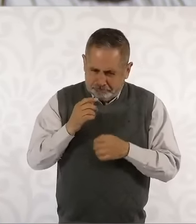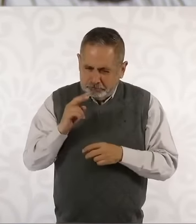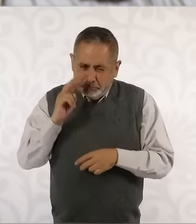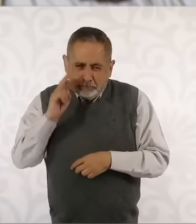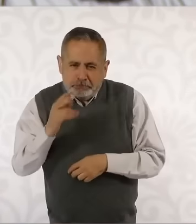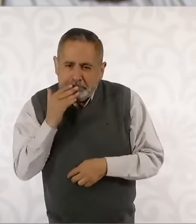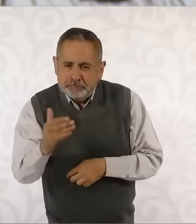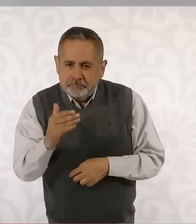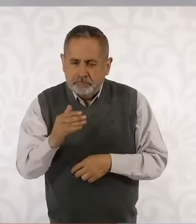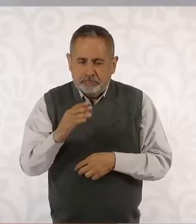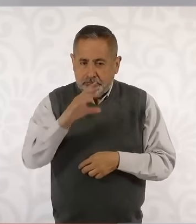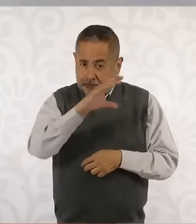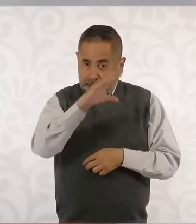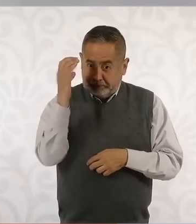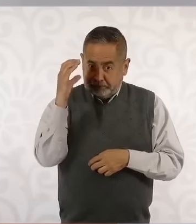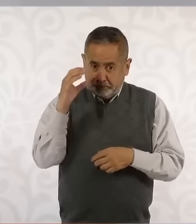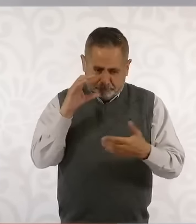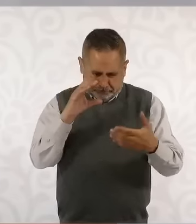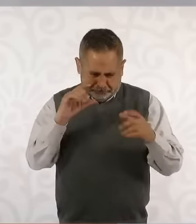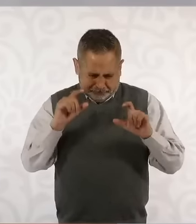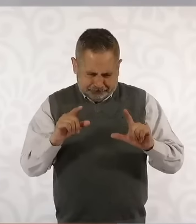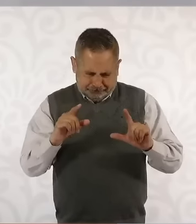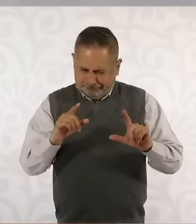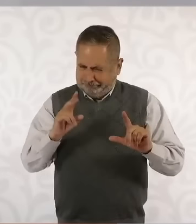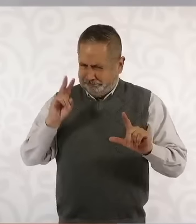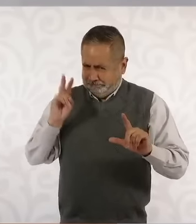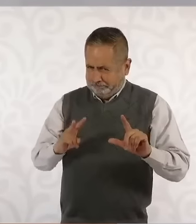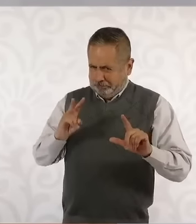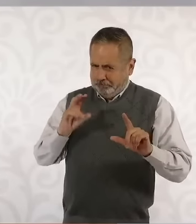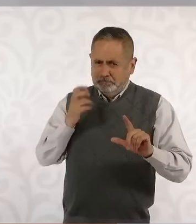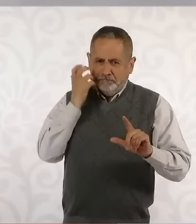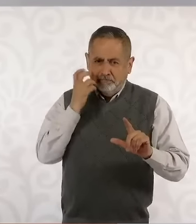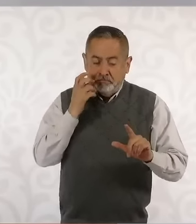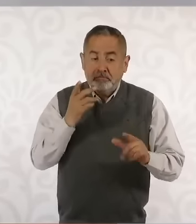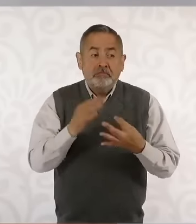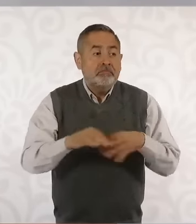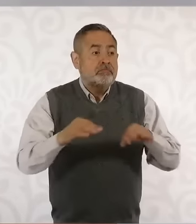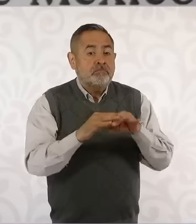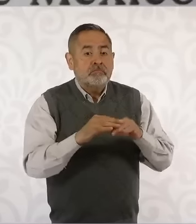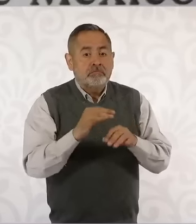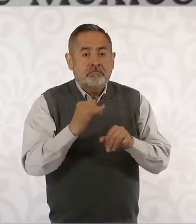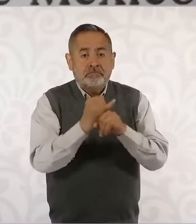hora de ver una imagen más ahora. que todas las redes sociales ya tienen esto que en inglés le